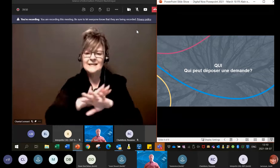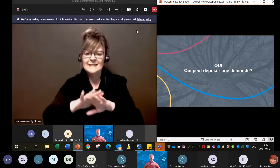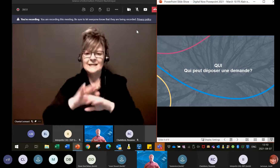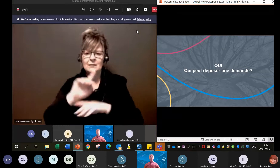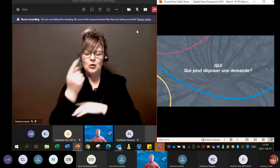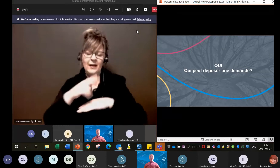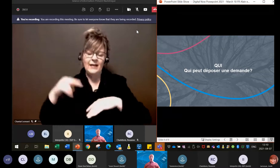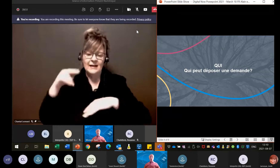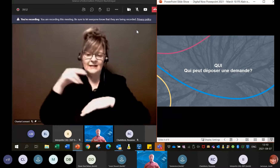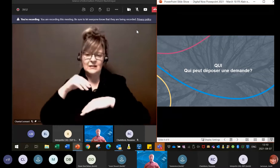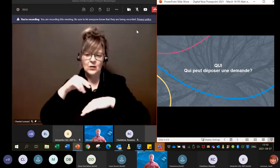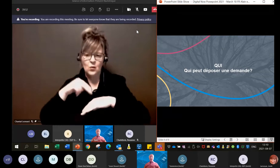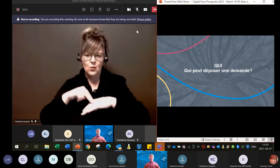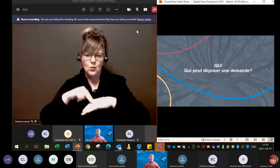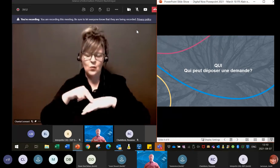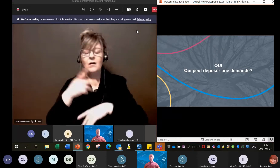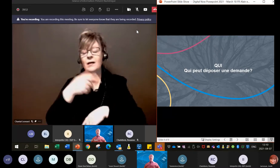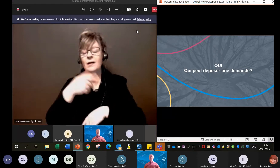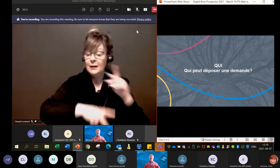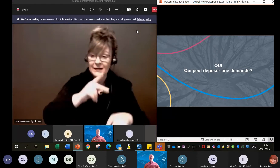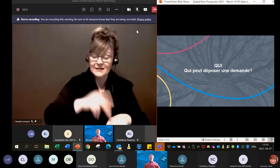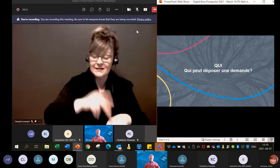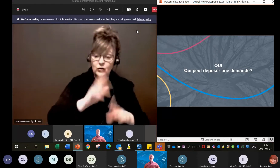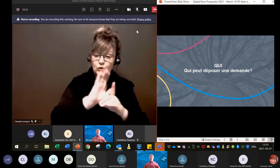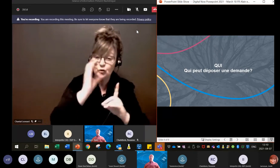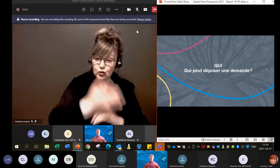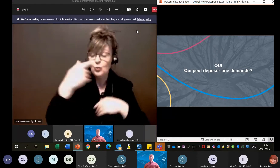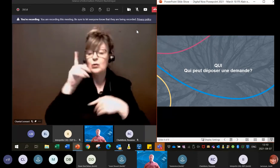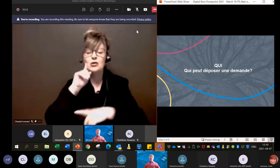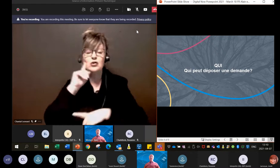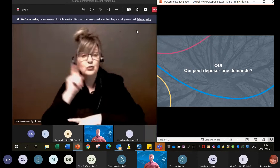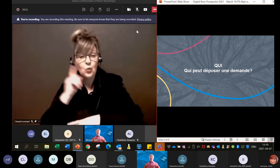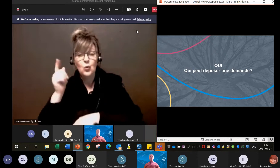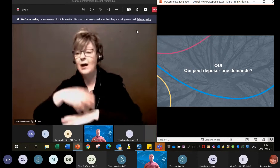des personnes sourdes ou handicapées, des